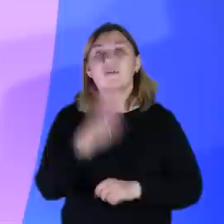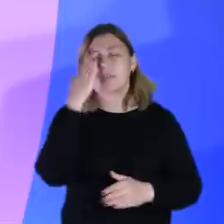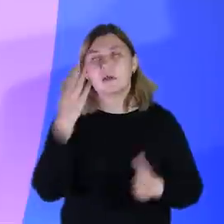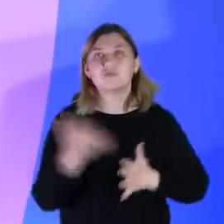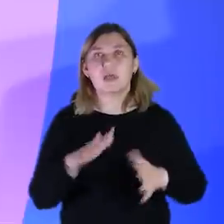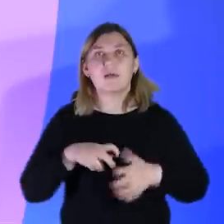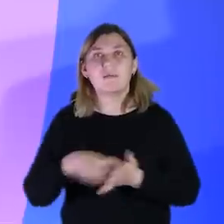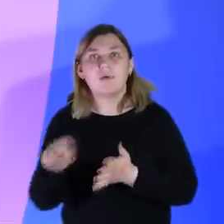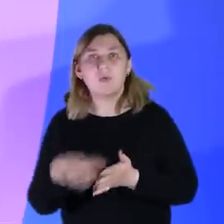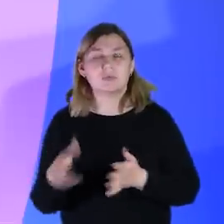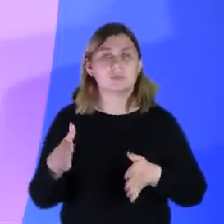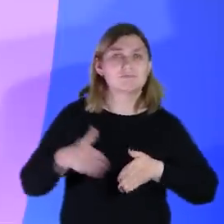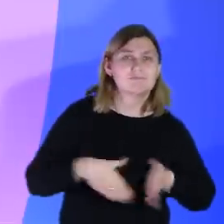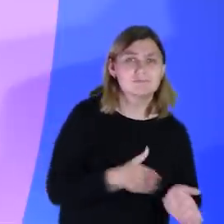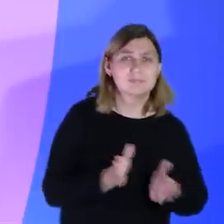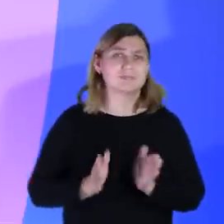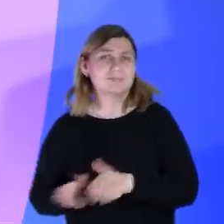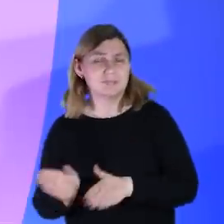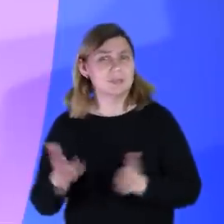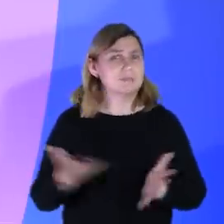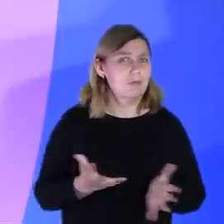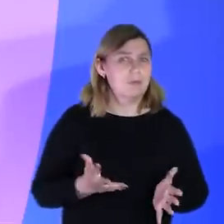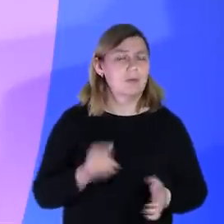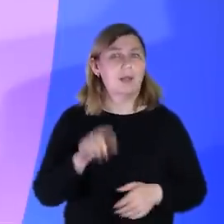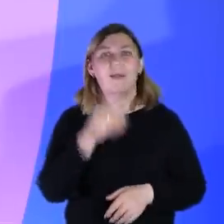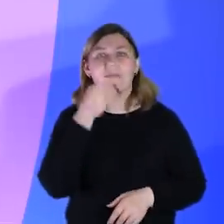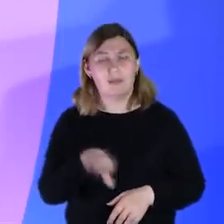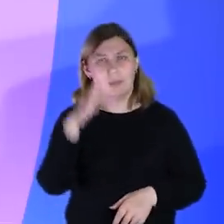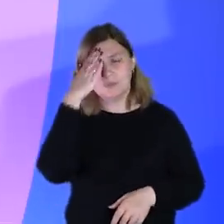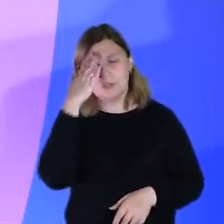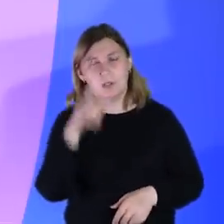się przemieszczać itd. I chociażby z tego względu, że najlepiej ją znają, są bardzo